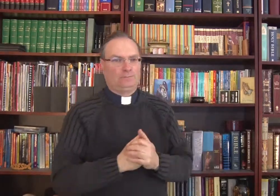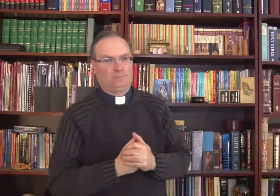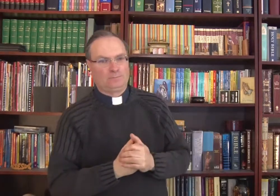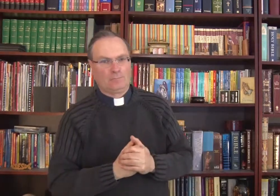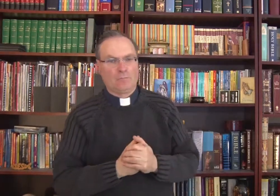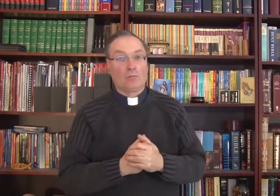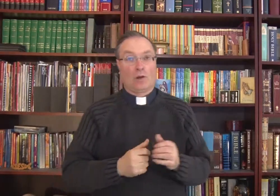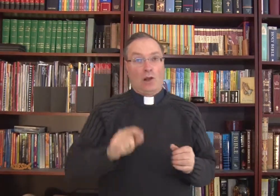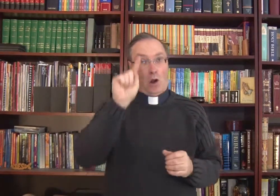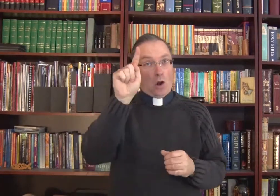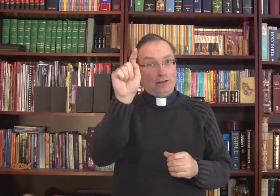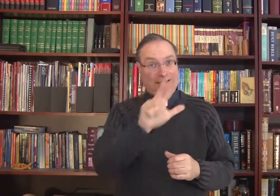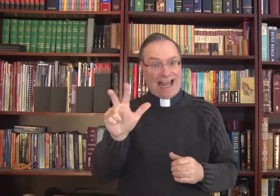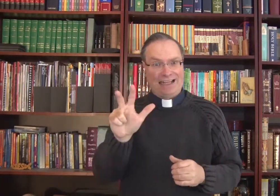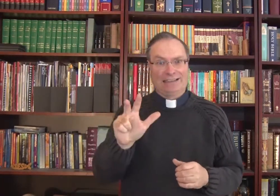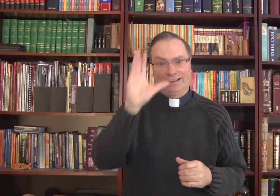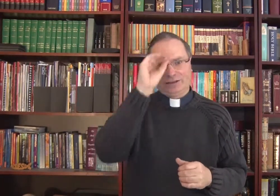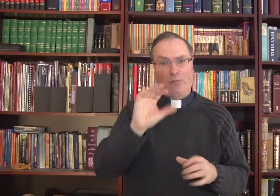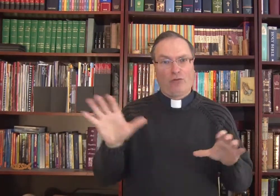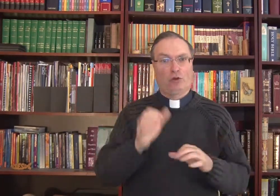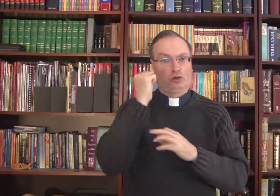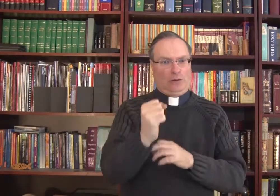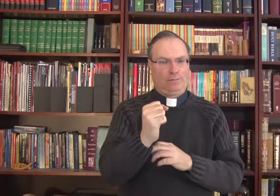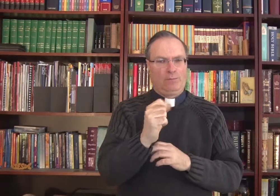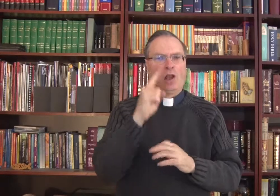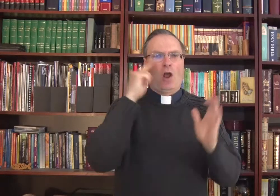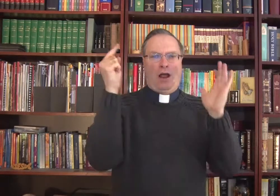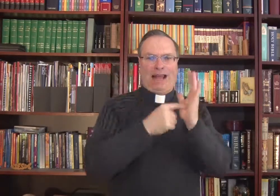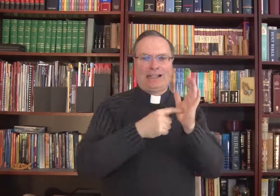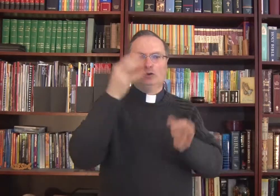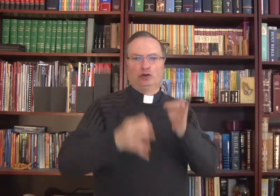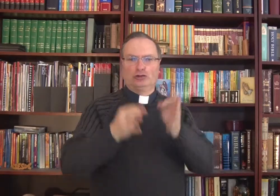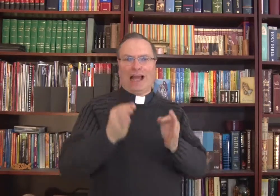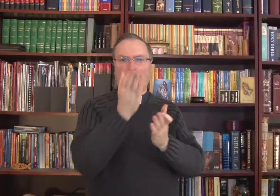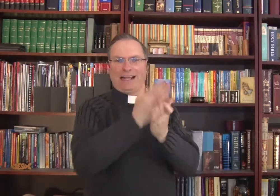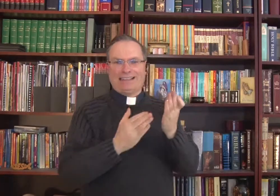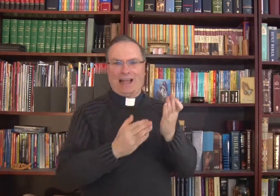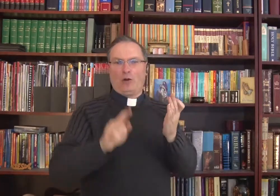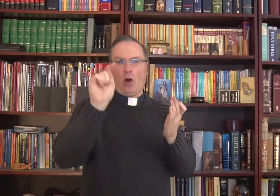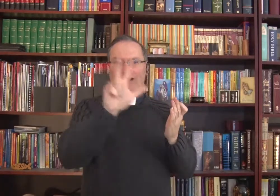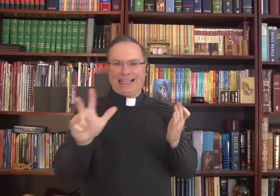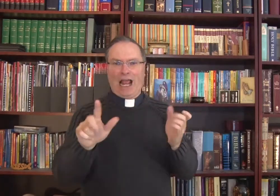Le tiers des hommes furent tués. Remarquez le jugement partiel du tiers